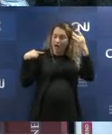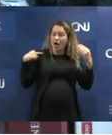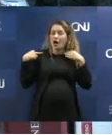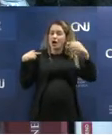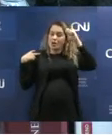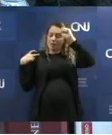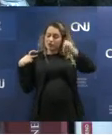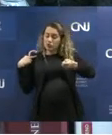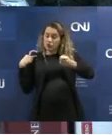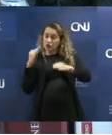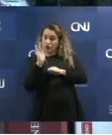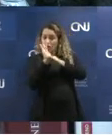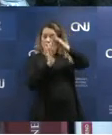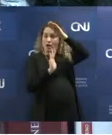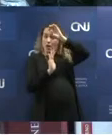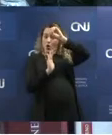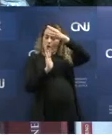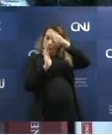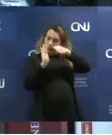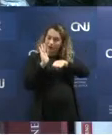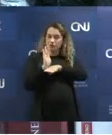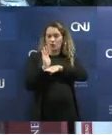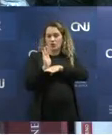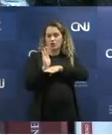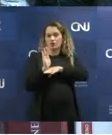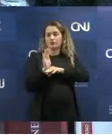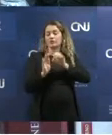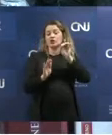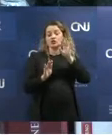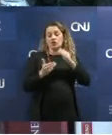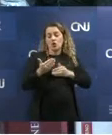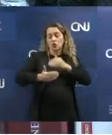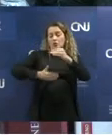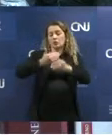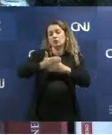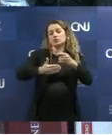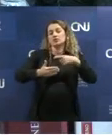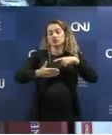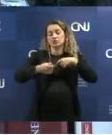E isso, apenas como procedimento administrativo, vai poder dar a devida dimensão.